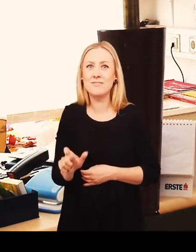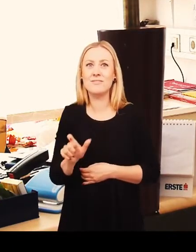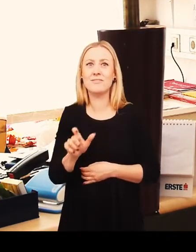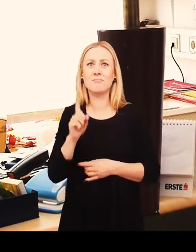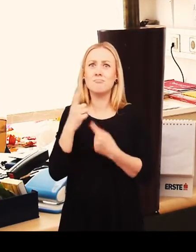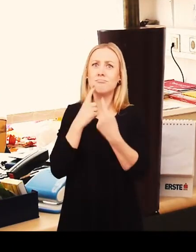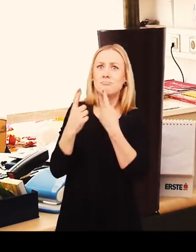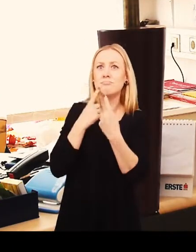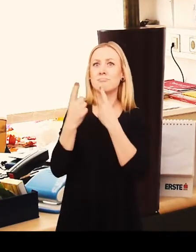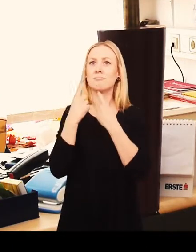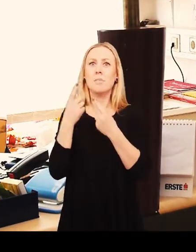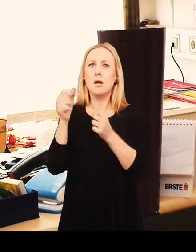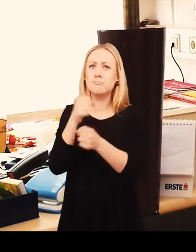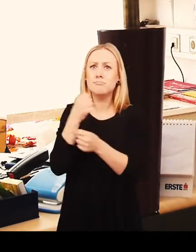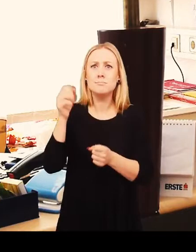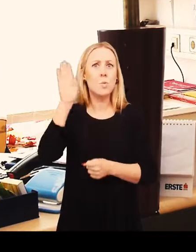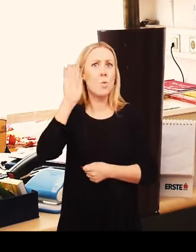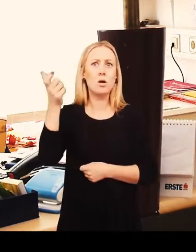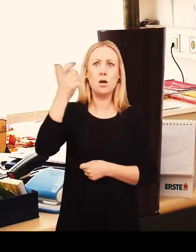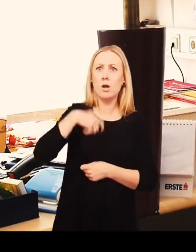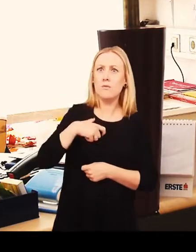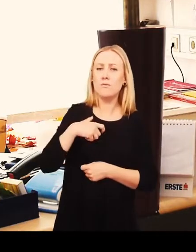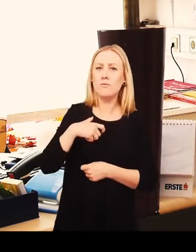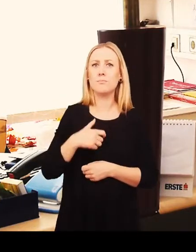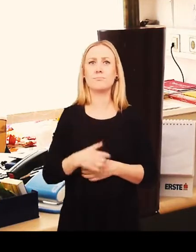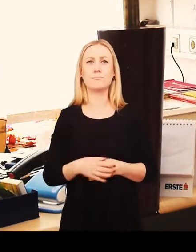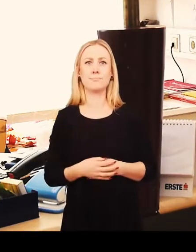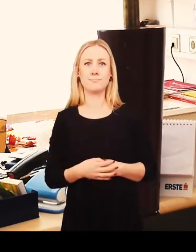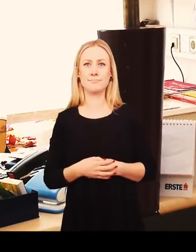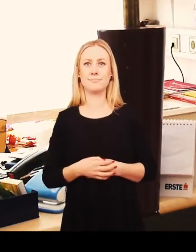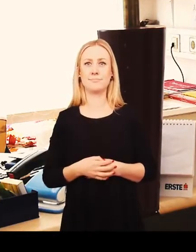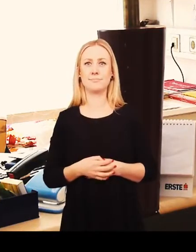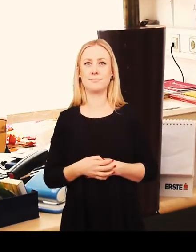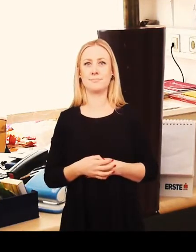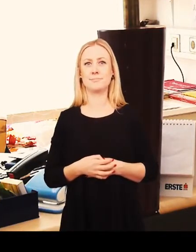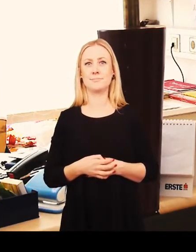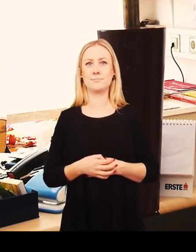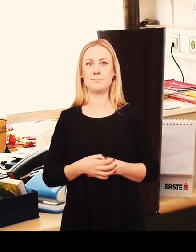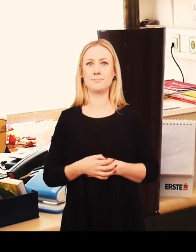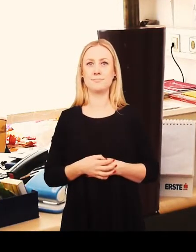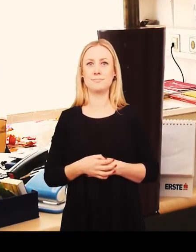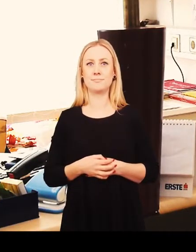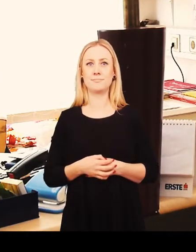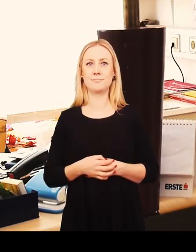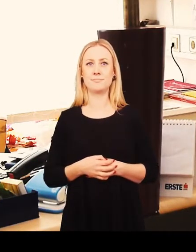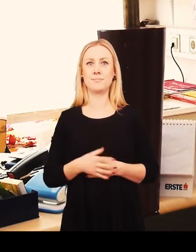und bin erst im Laufe des Gesprächs darauf gekommen, dass sie mich nicht hören kann.